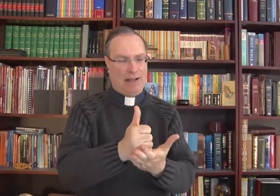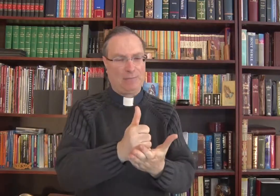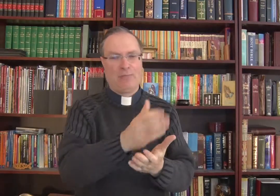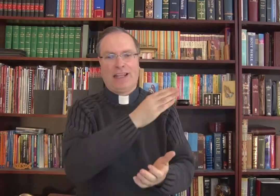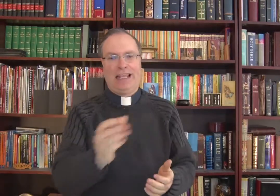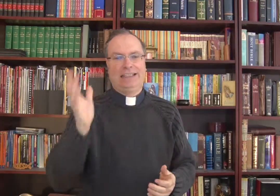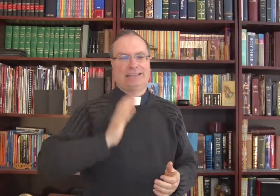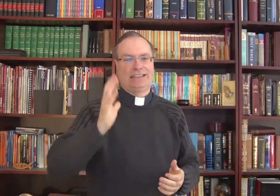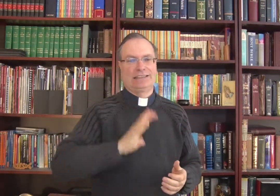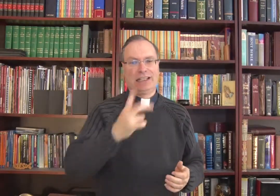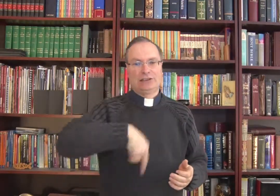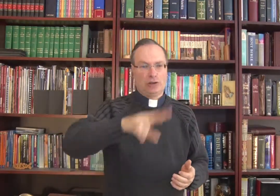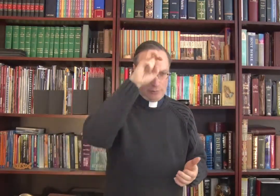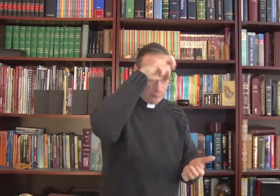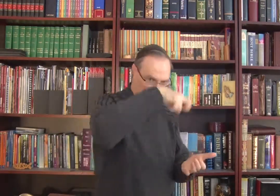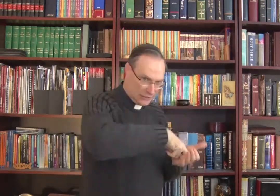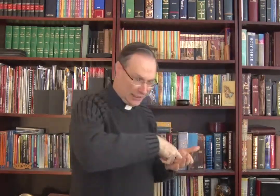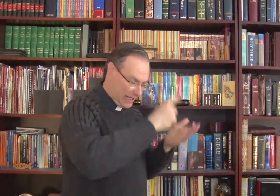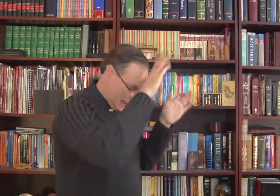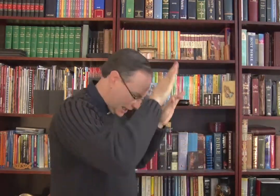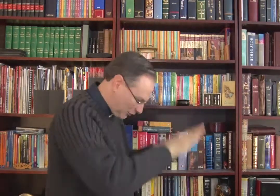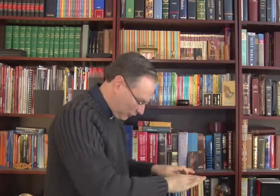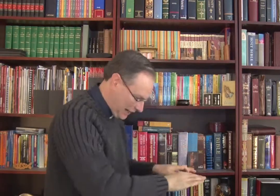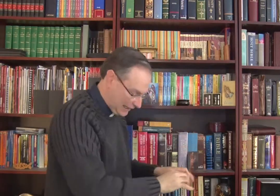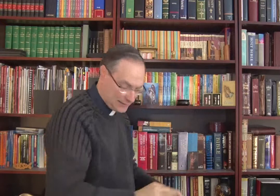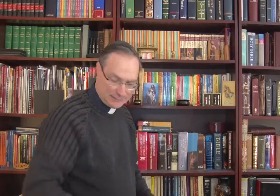Et les anciens se prosternèrent et adorèrent.